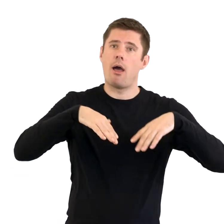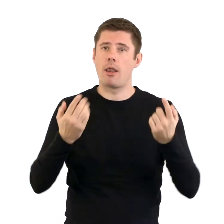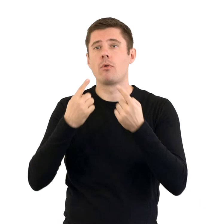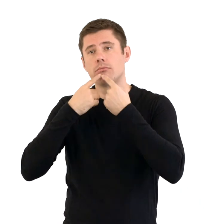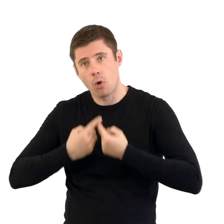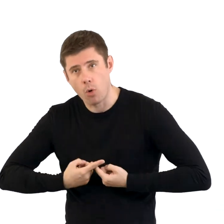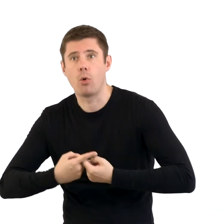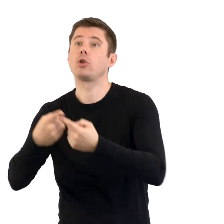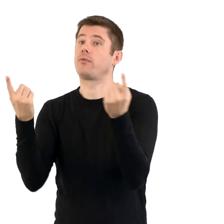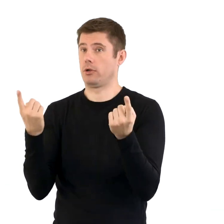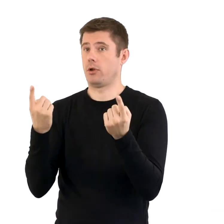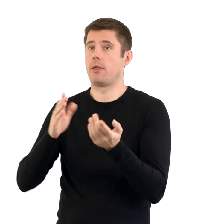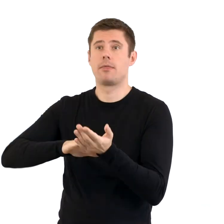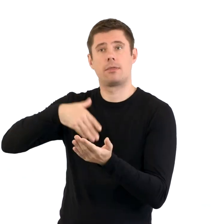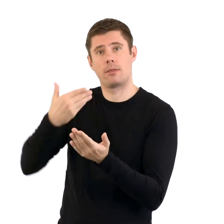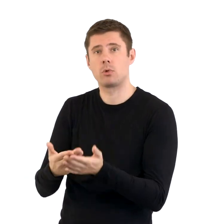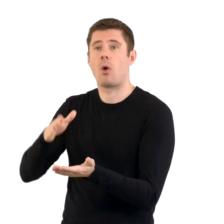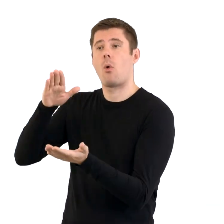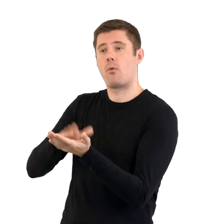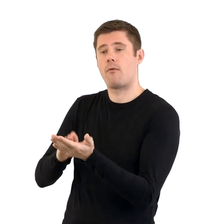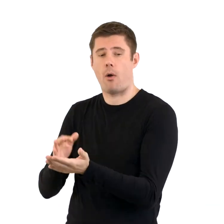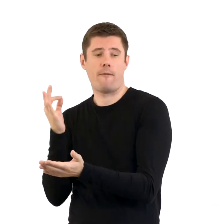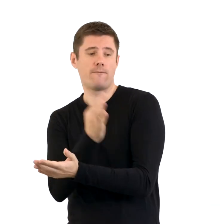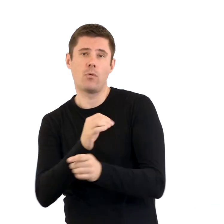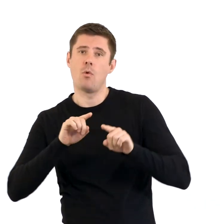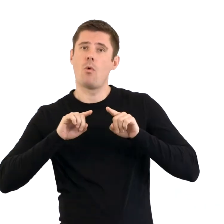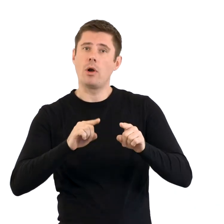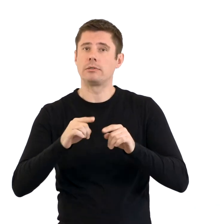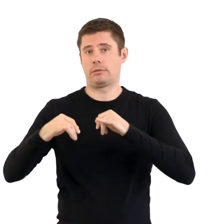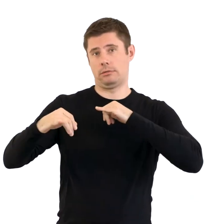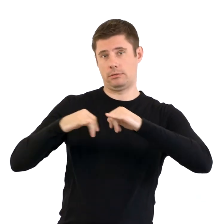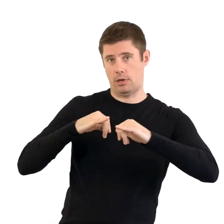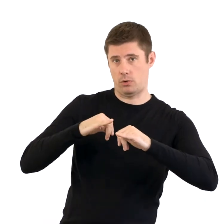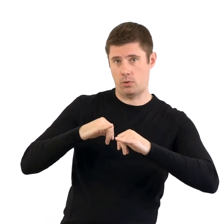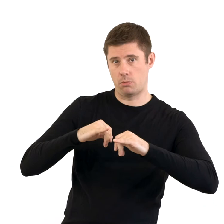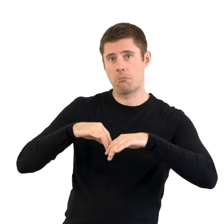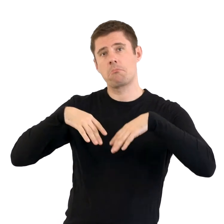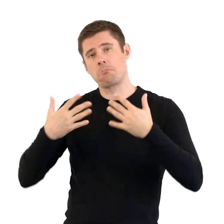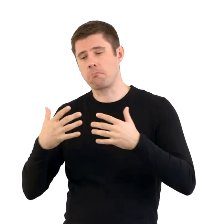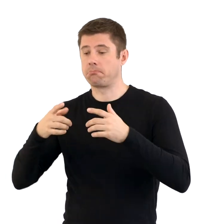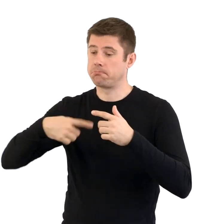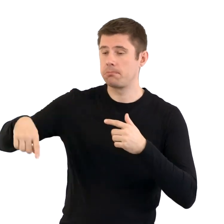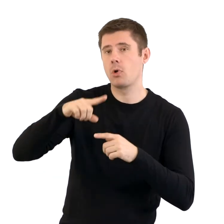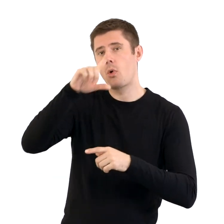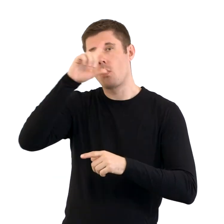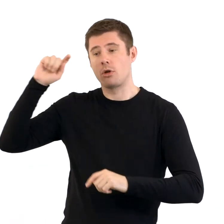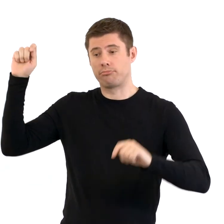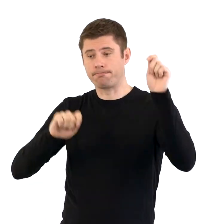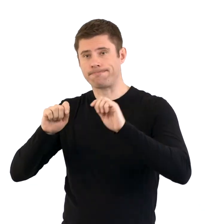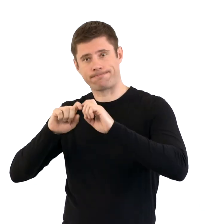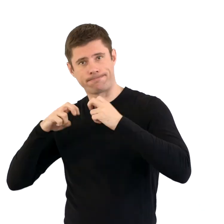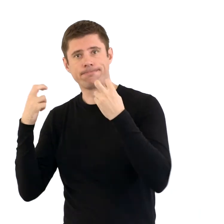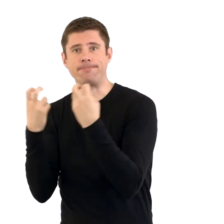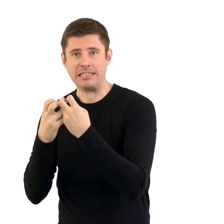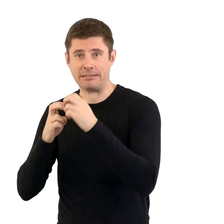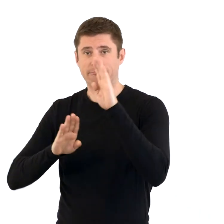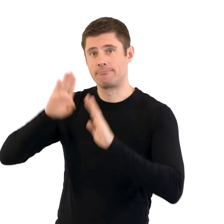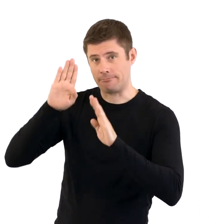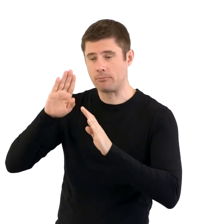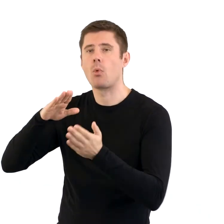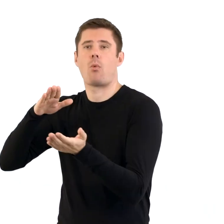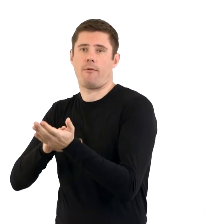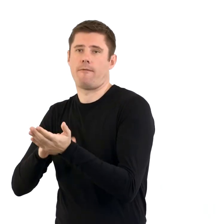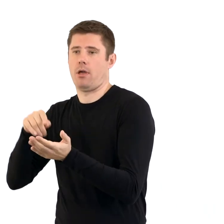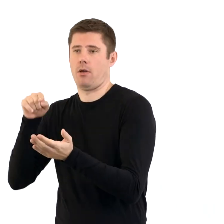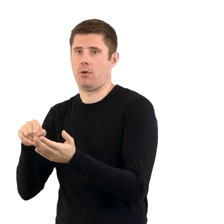albo w innym akcie woli (np. w uchwale zarządu, uchwale walnego zebrania).